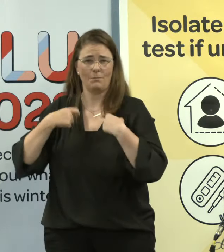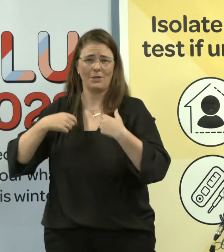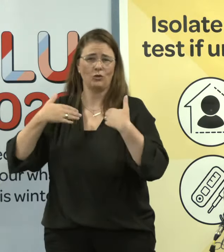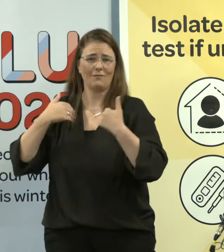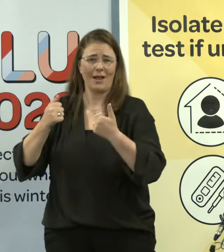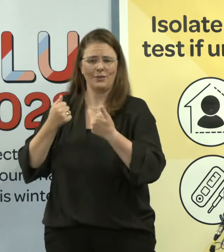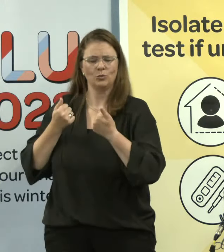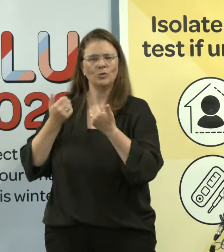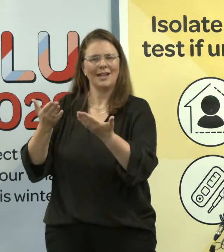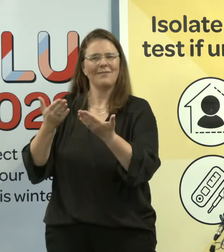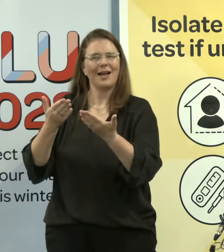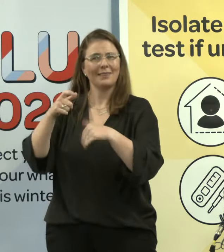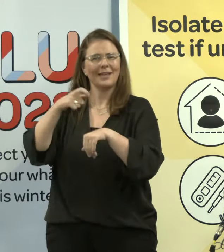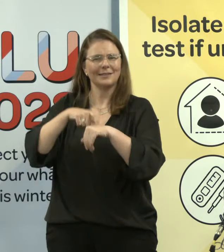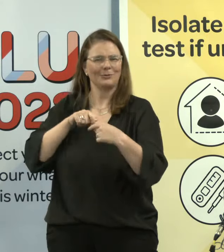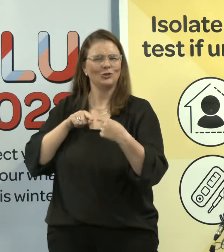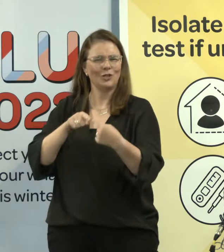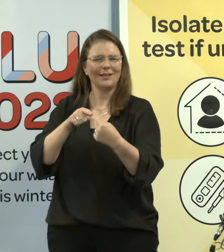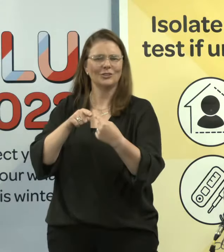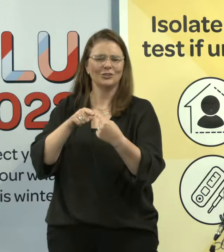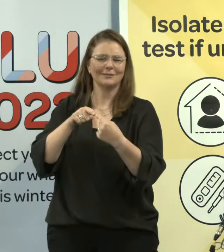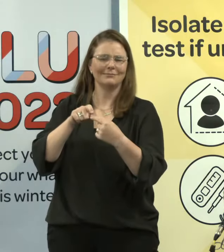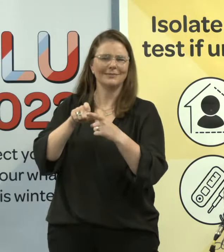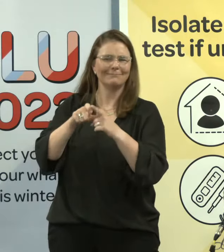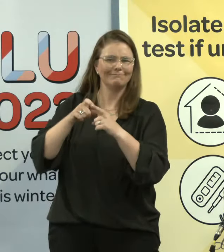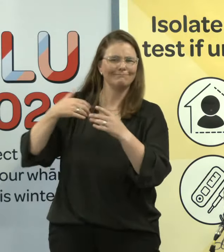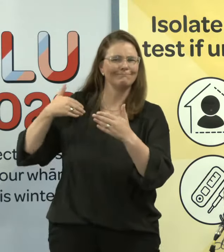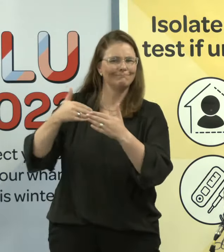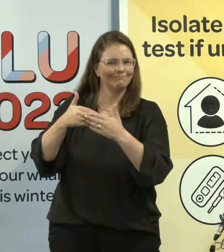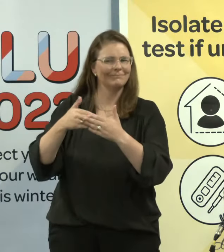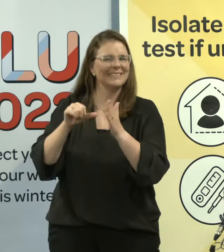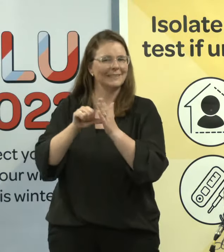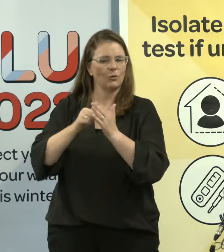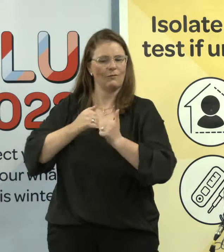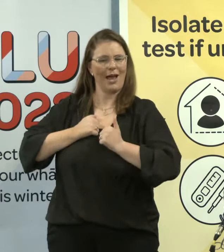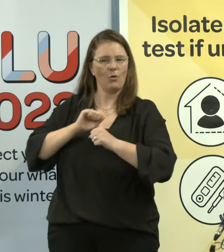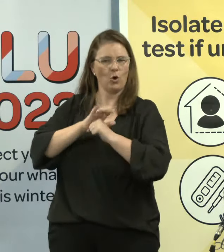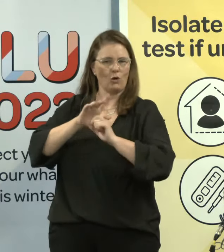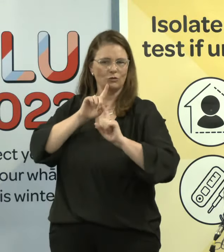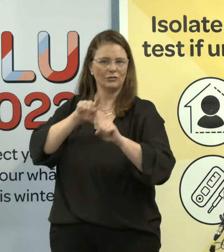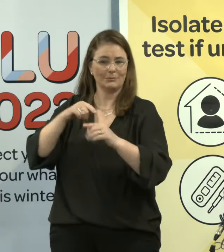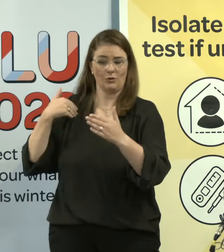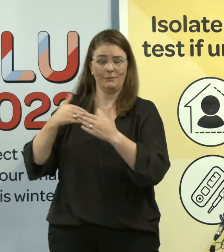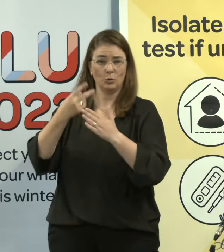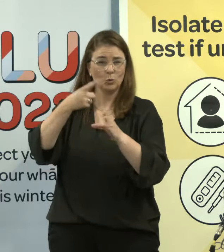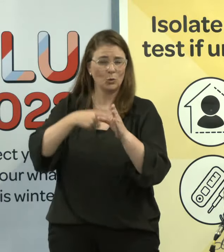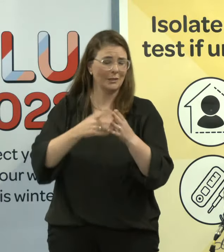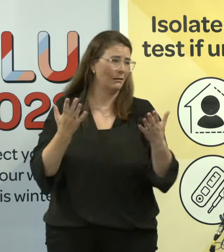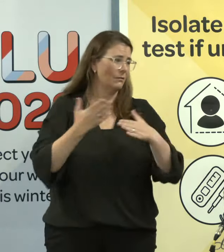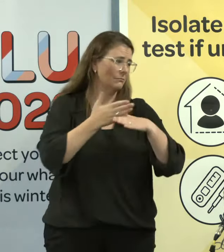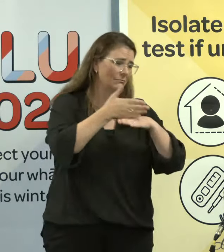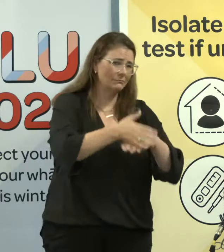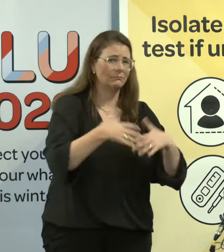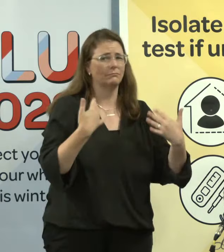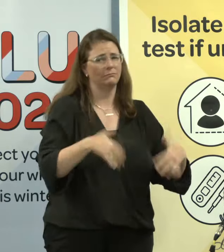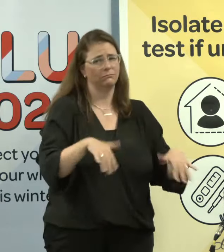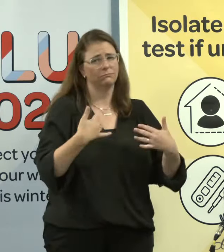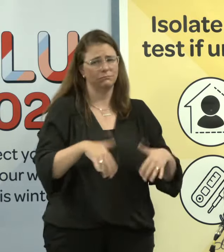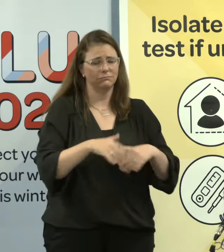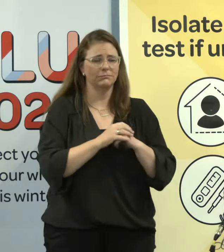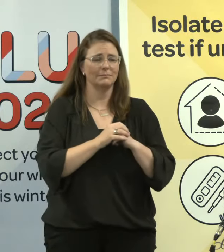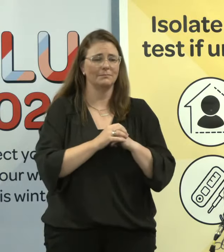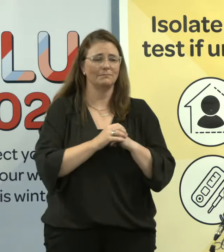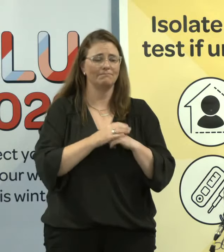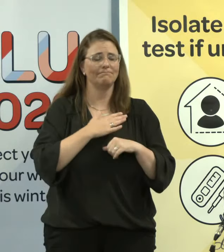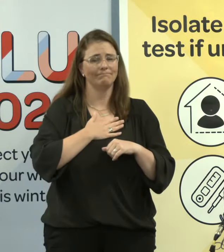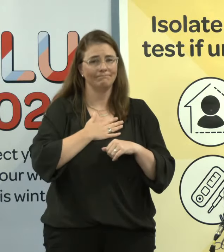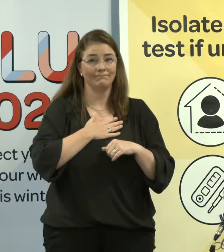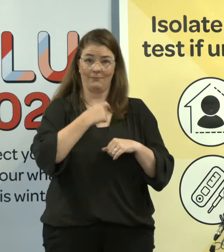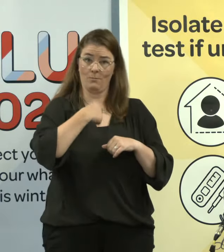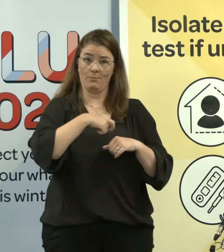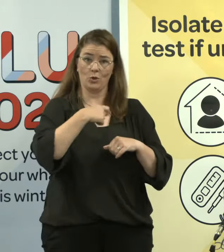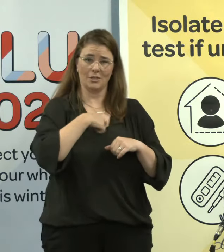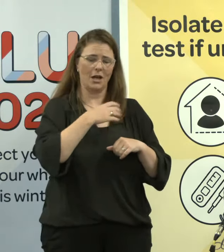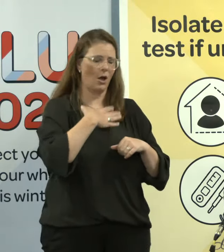whakaute puta noa i te rängai